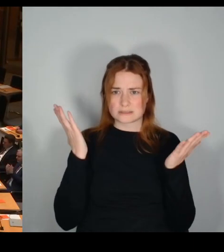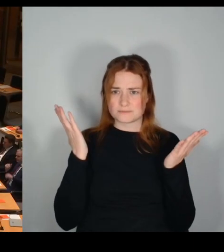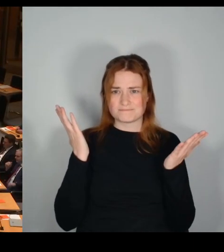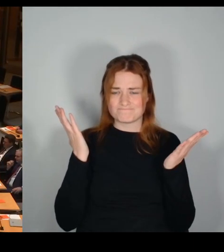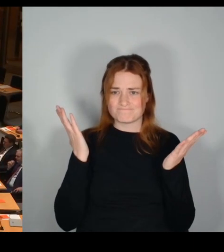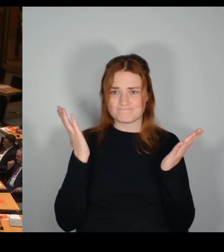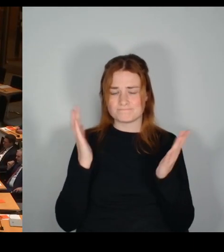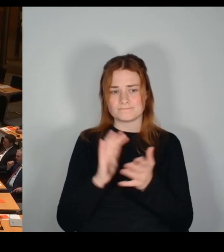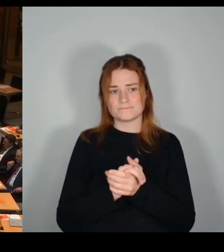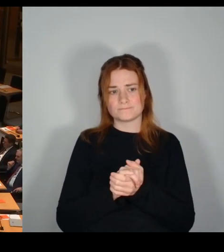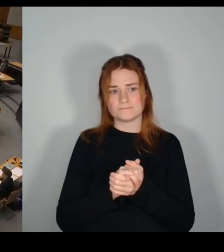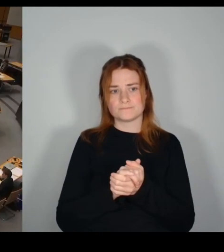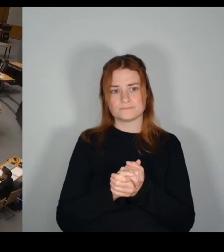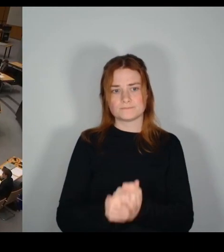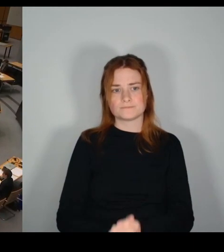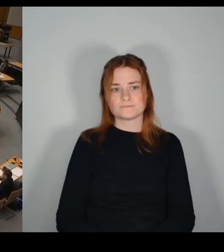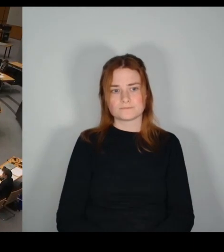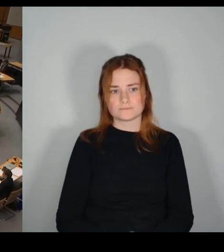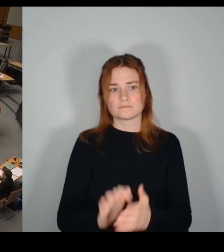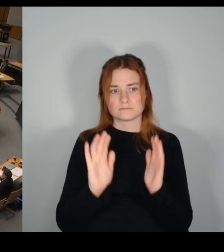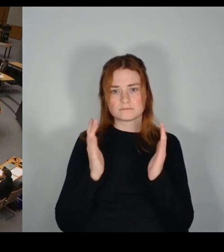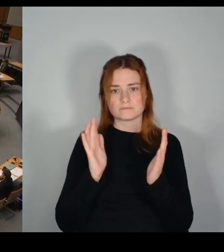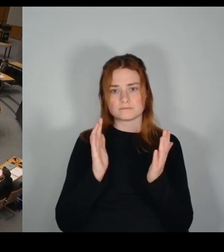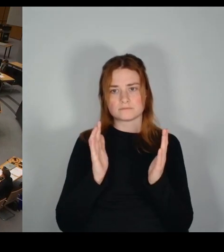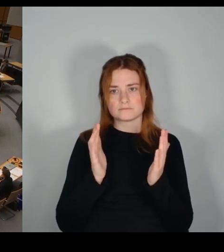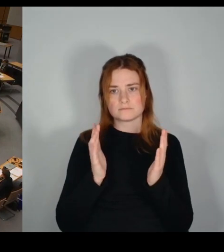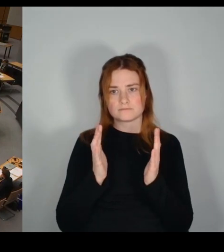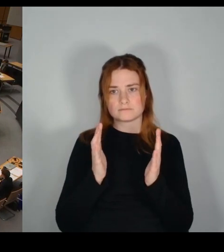Vielen Dank für die AfD Fraktion spricht der Abgeordnete Woldeit.